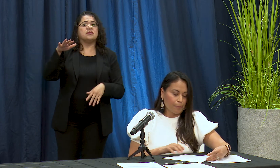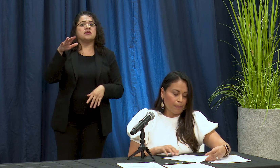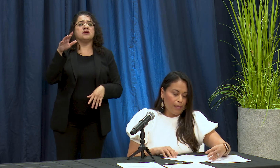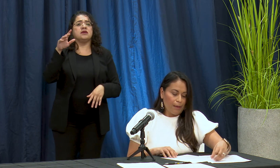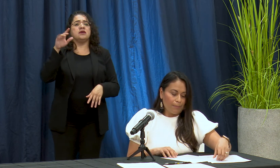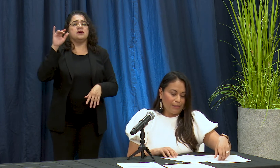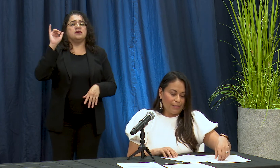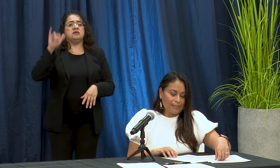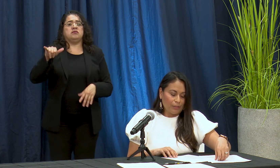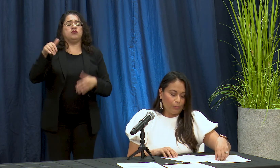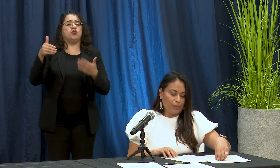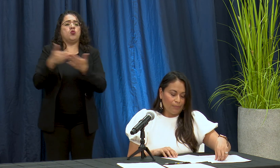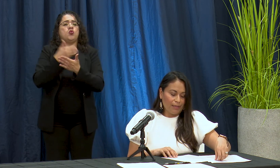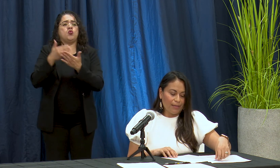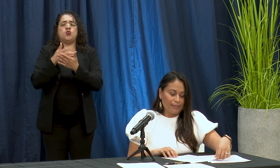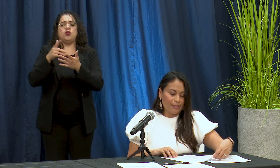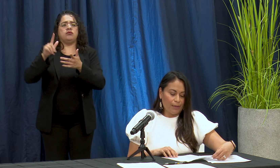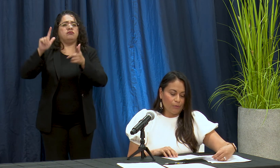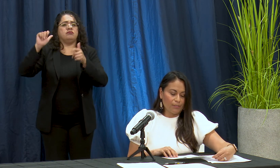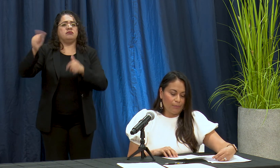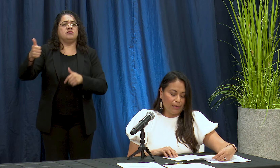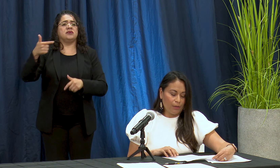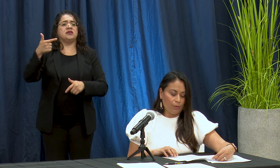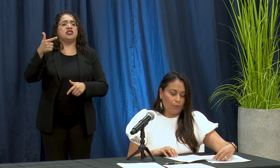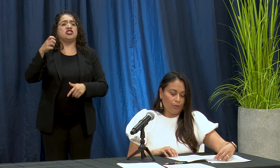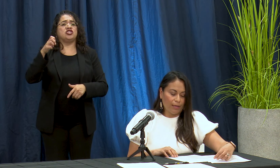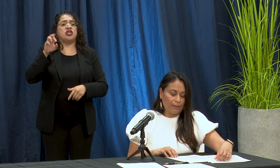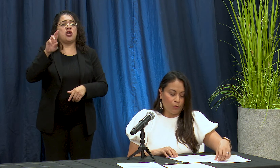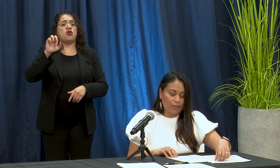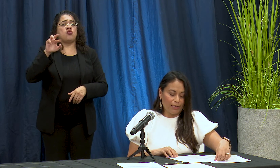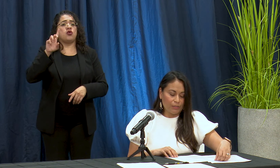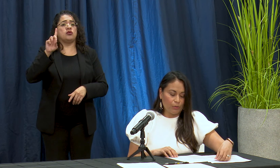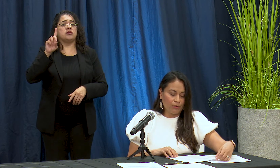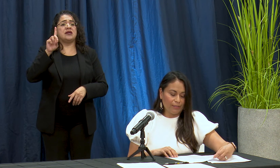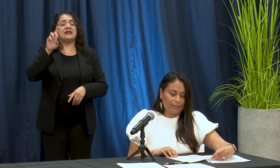mientras tanto tambien kasi emos terminado connery modal asean del